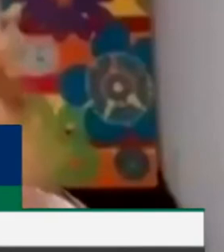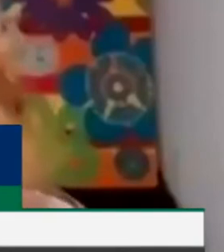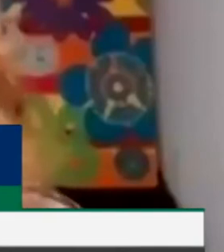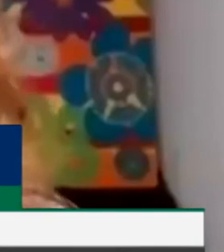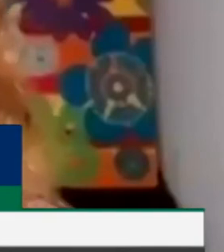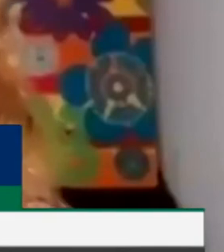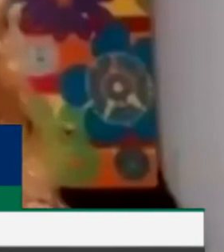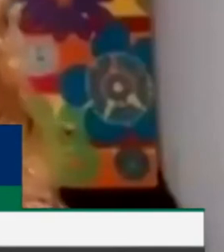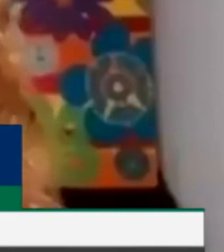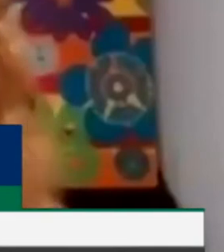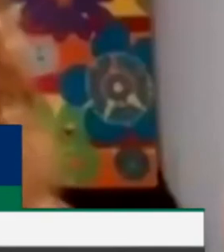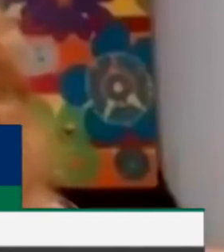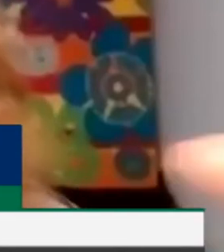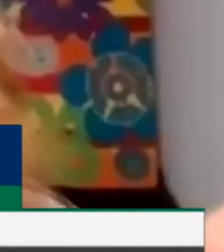MULTI MART SINAL, A GENTE PRECISA IR APOSTANDO EM